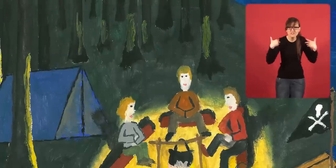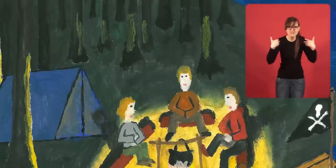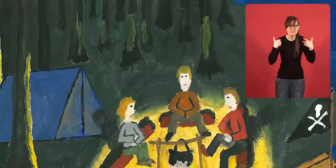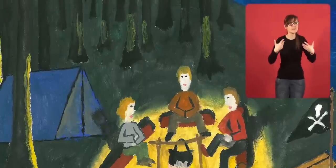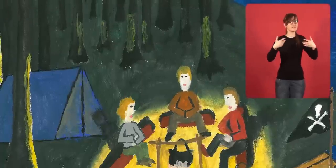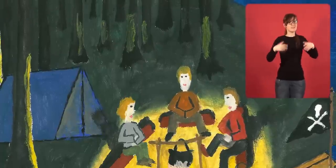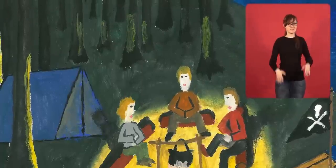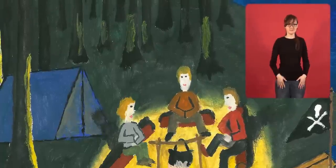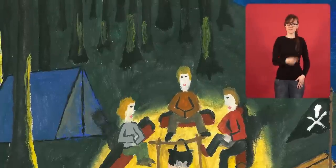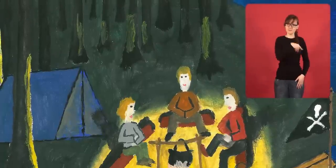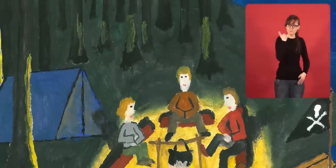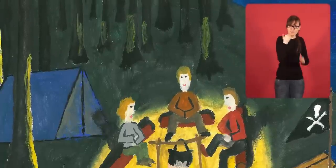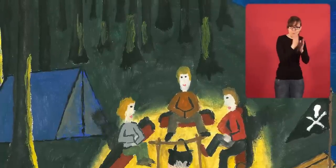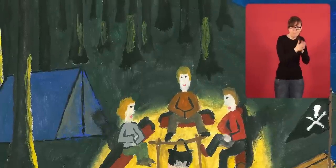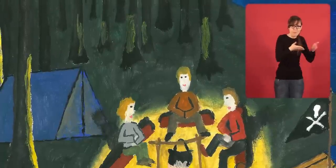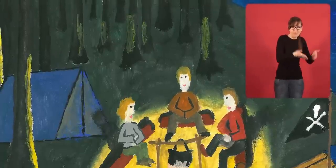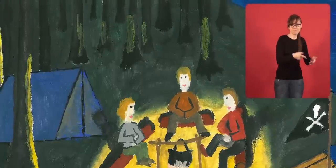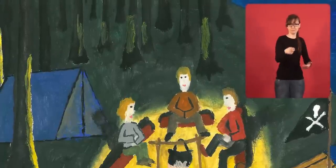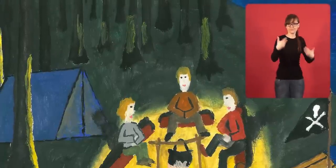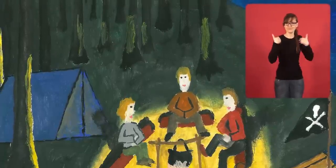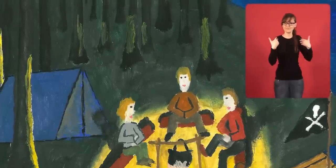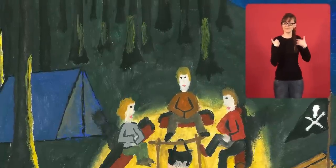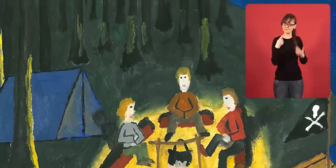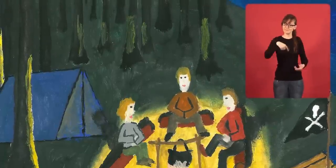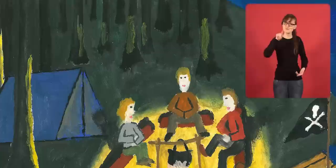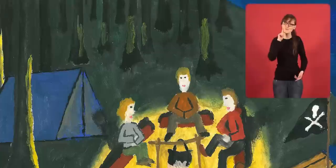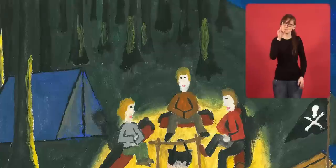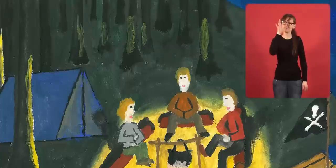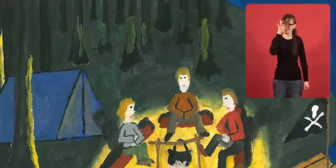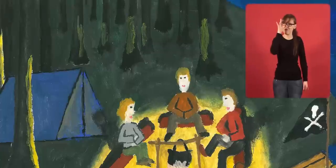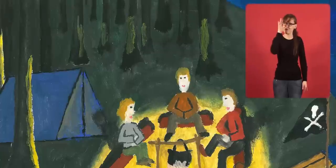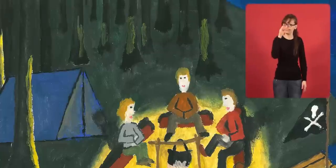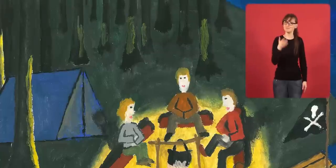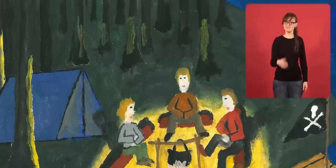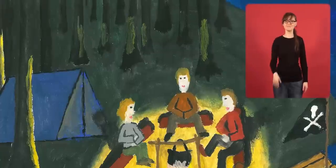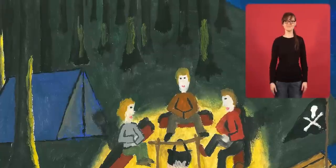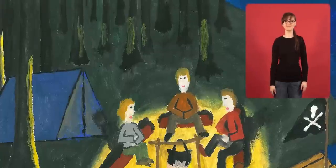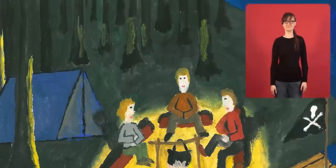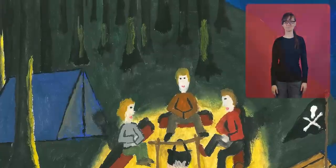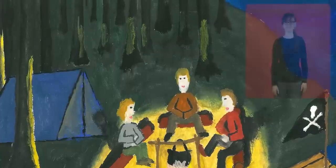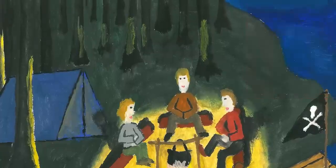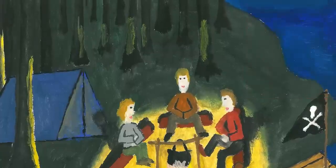Ku największej radości wszystkich stanęli w drzwiach kościoła, gdy pastor modlił się za ich dusze.